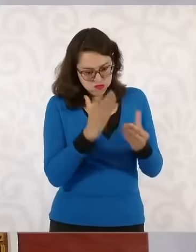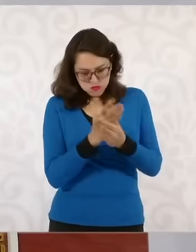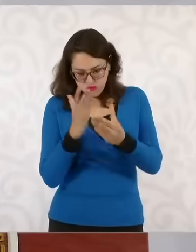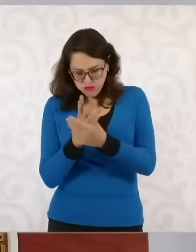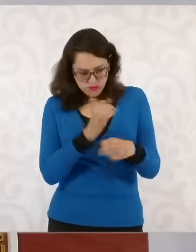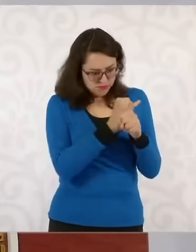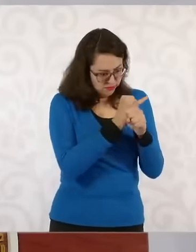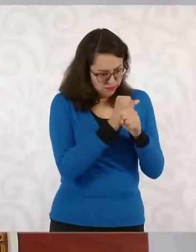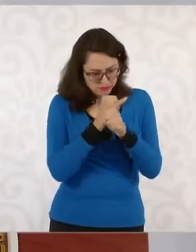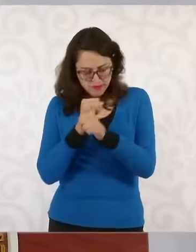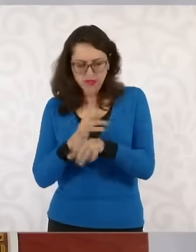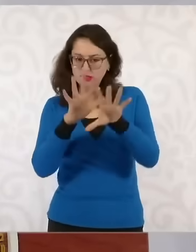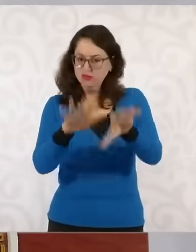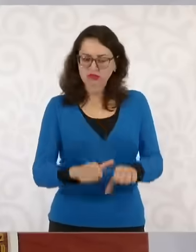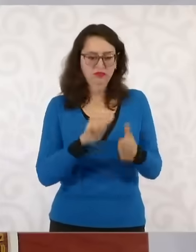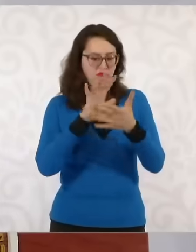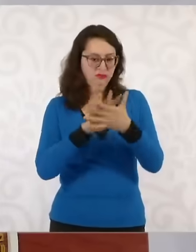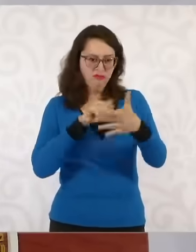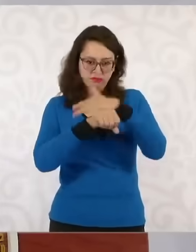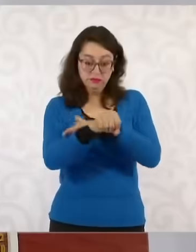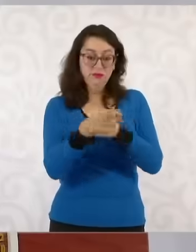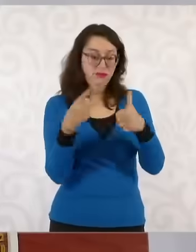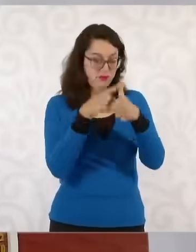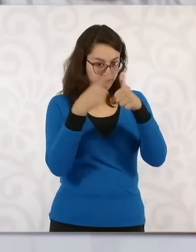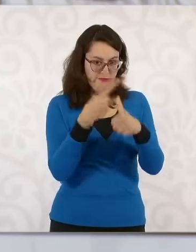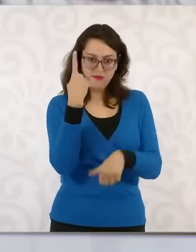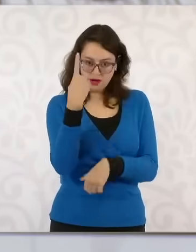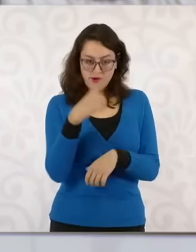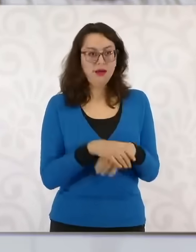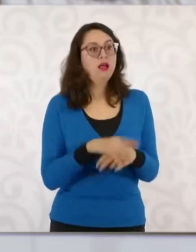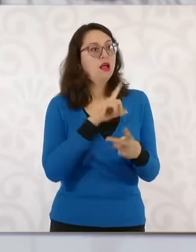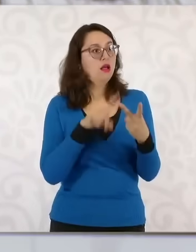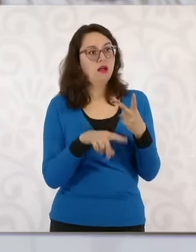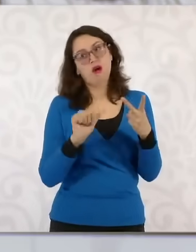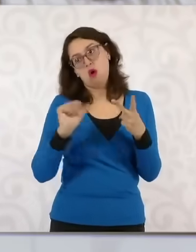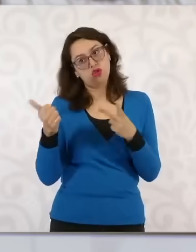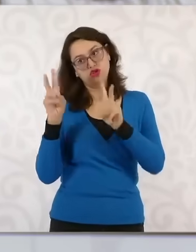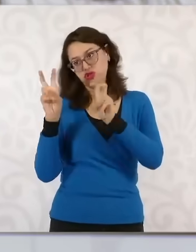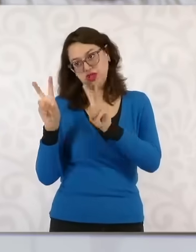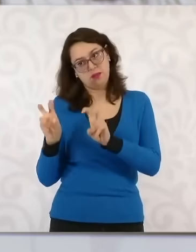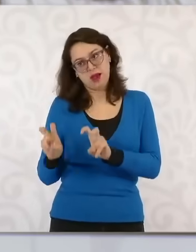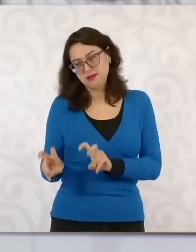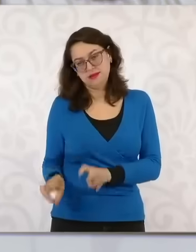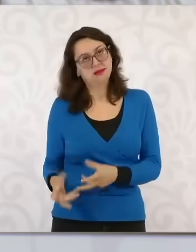lleve a la justicia. Ese es uno de los temas y otros temas pues tienen que ver con con lo